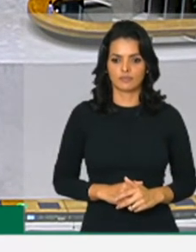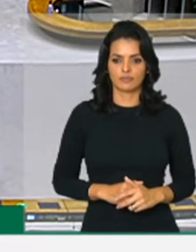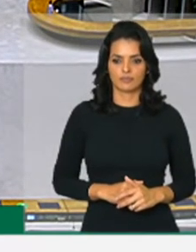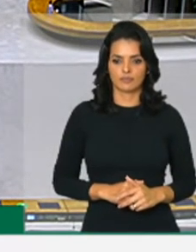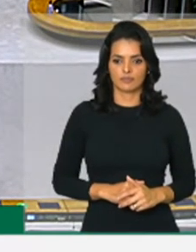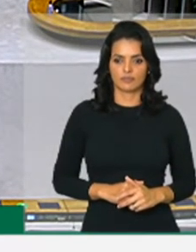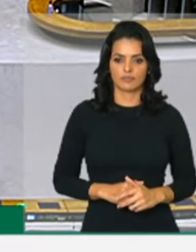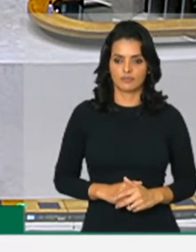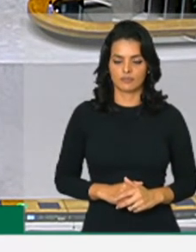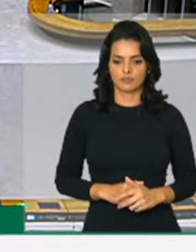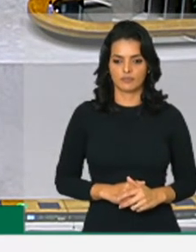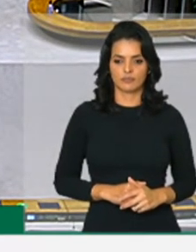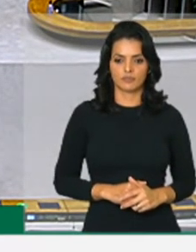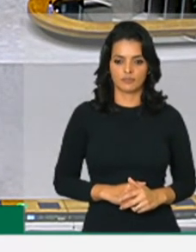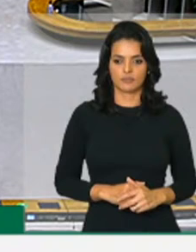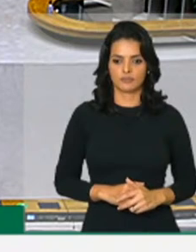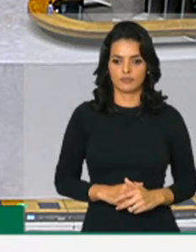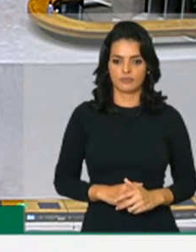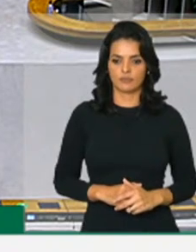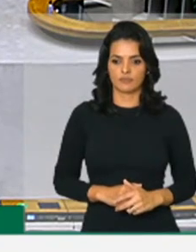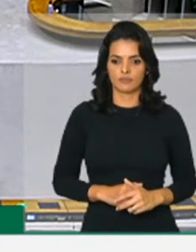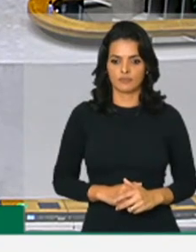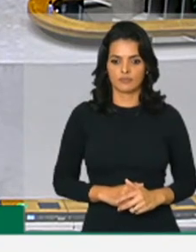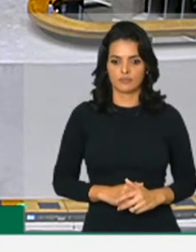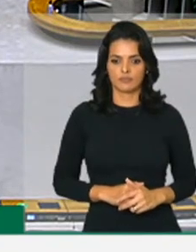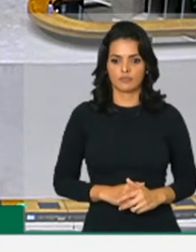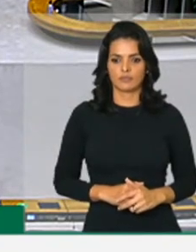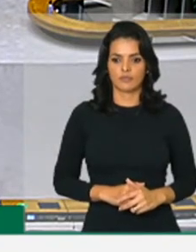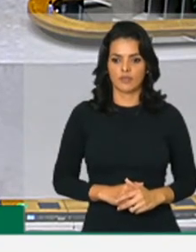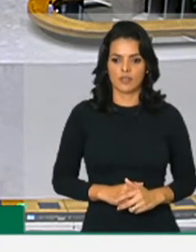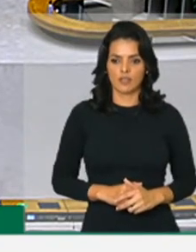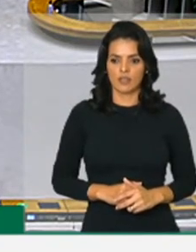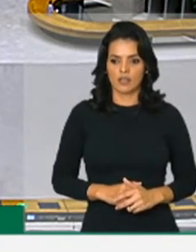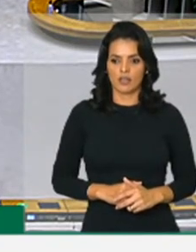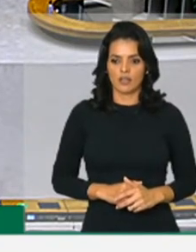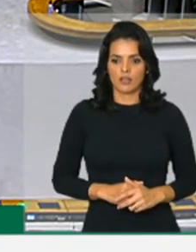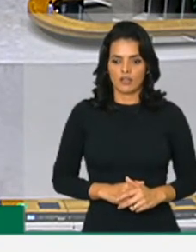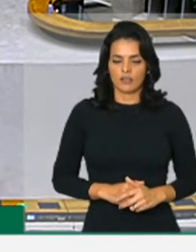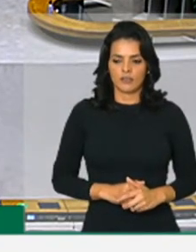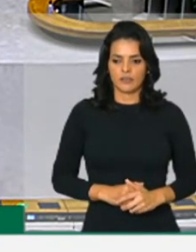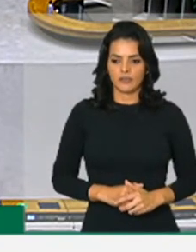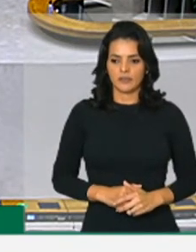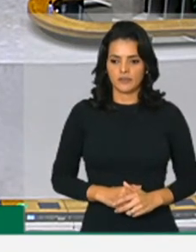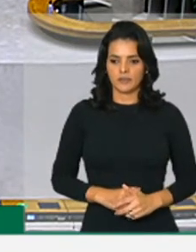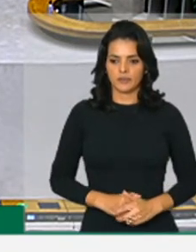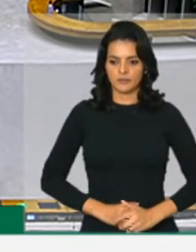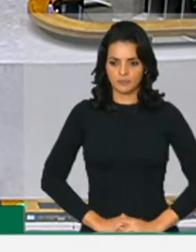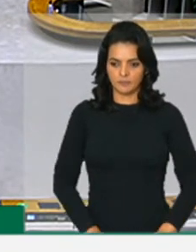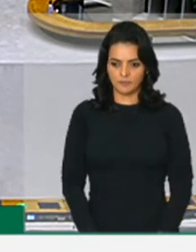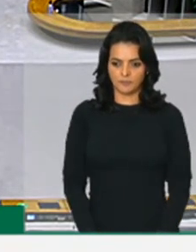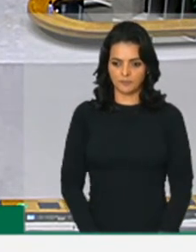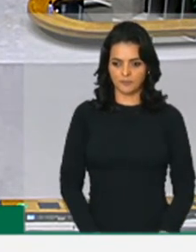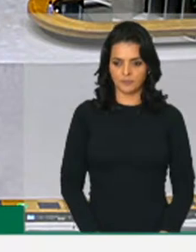RELATOR, O DESTAQUE 5 DO PCDOB QUE ERA O DESTAQUE DO PARÁGRAFO ÚNICO, TAMBÉM DO ART. 14, O PLV APRESENTADO. EM VOTAÇÃO A REDAÇÃO FINAL.